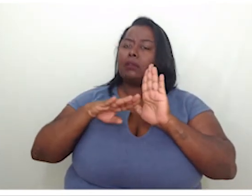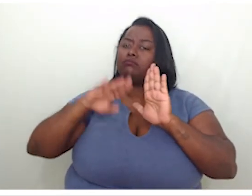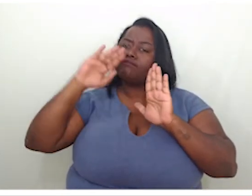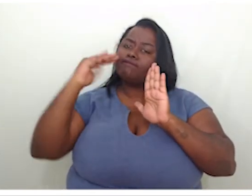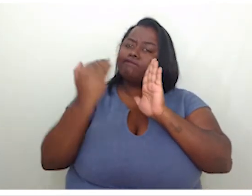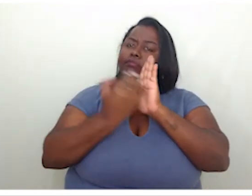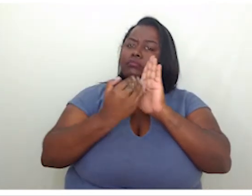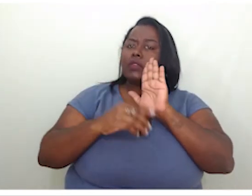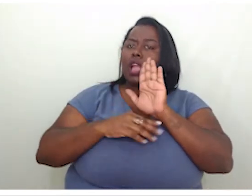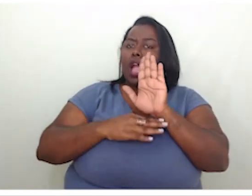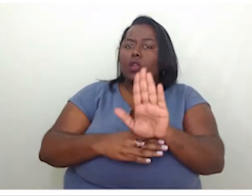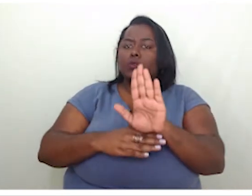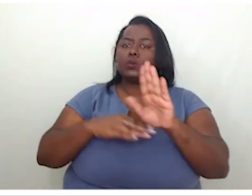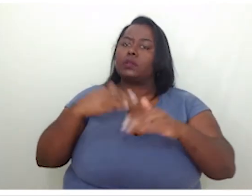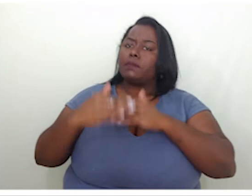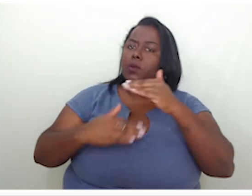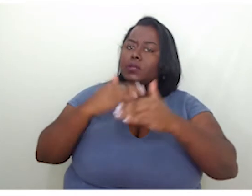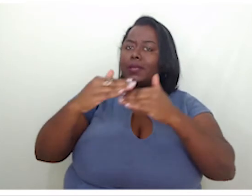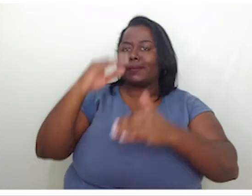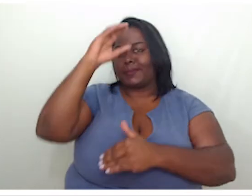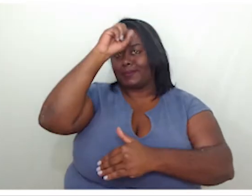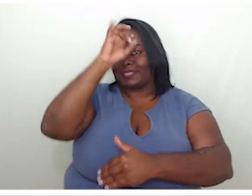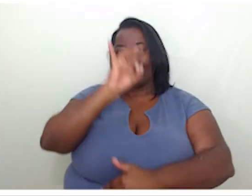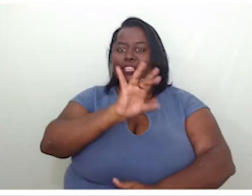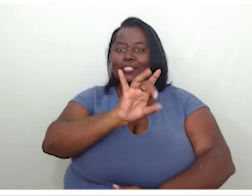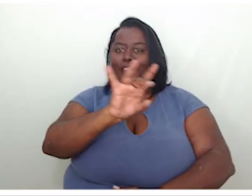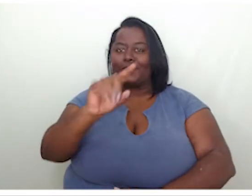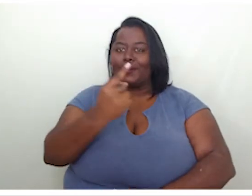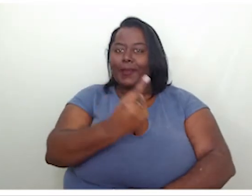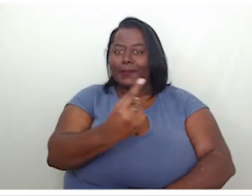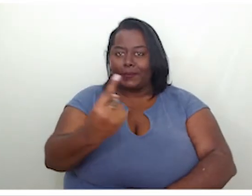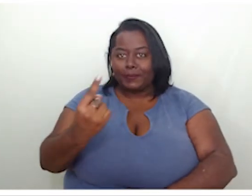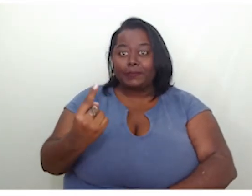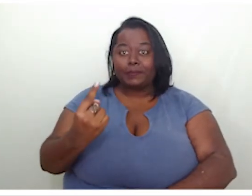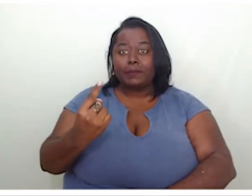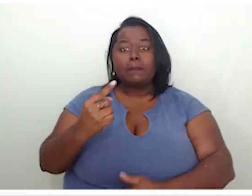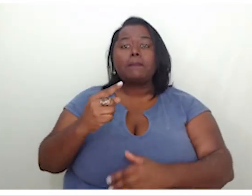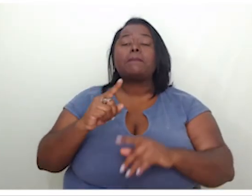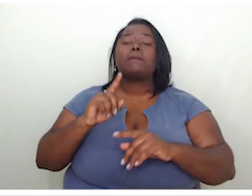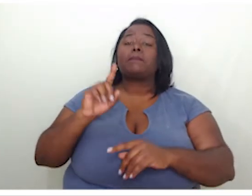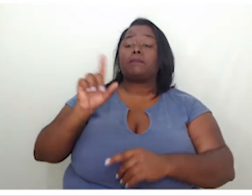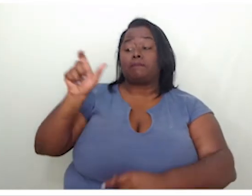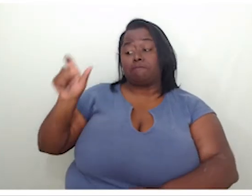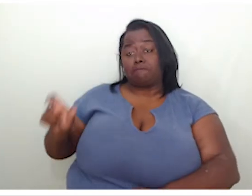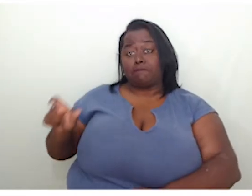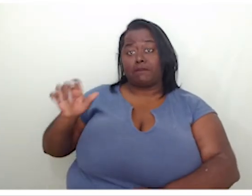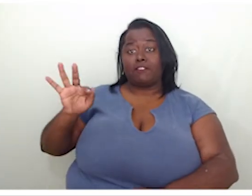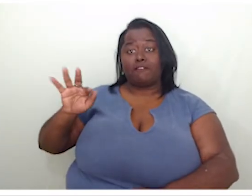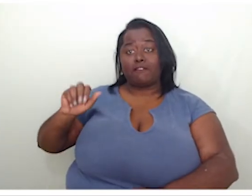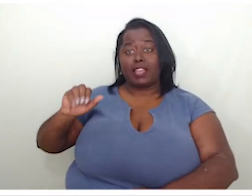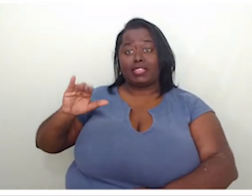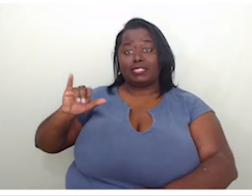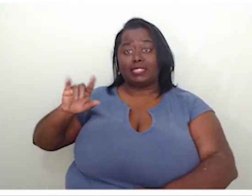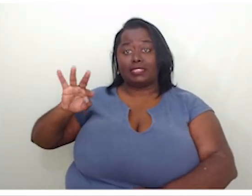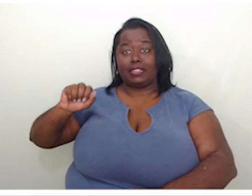El facilitador observa los estudiantes enseñando en el trabajo y hace la mediación del proceso de aprendizaje,